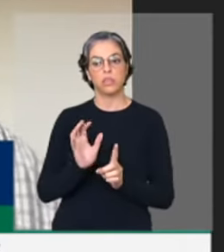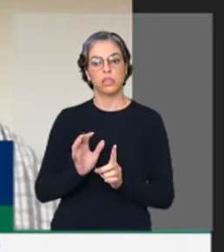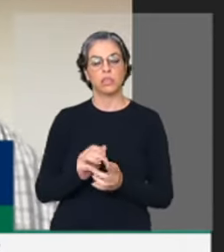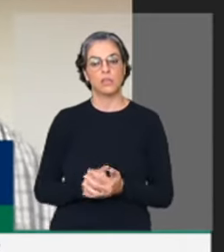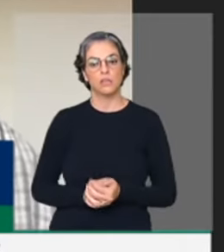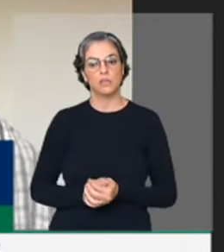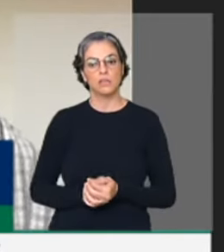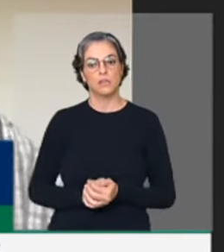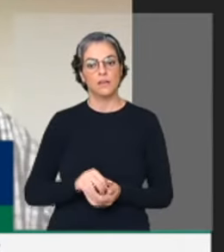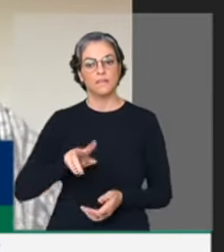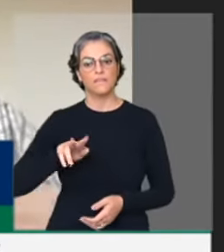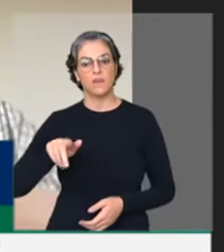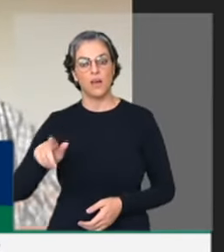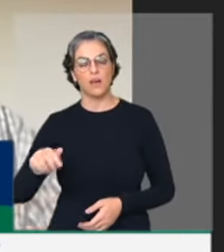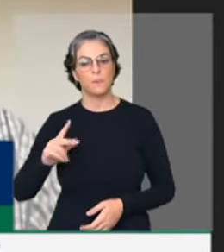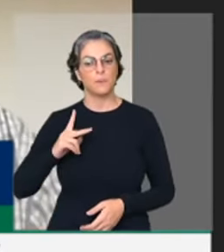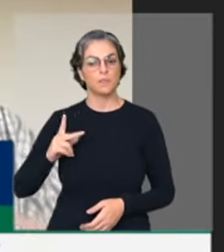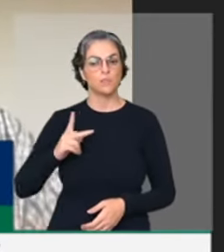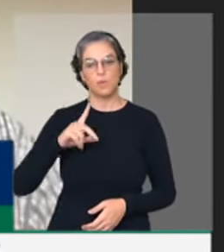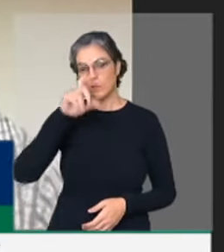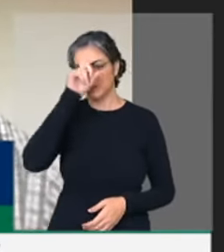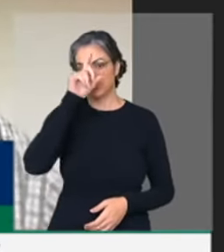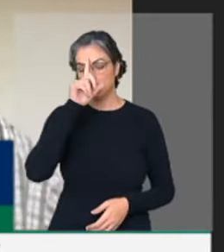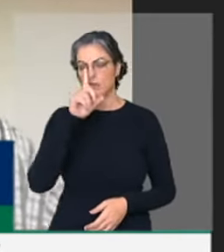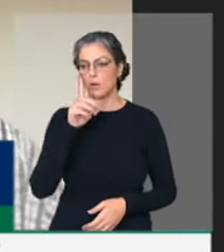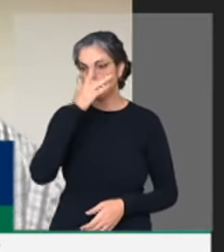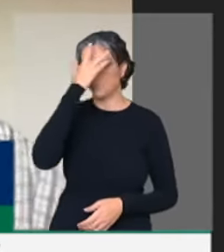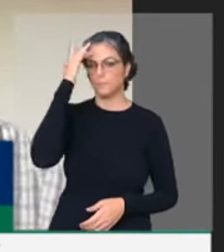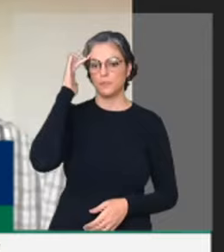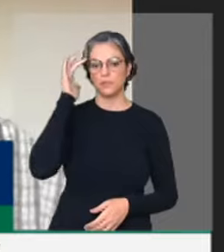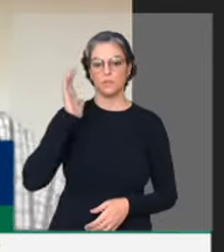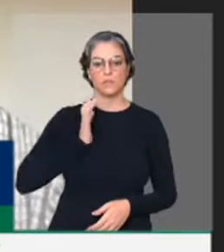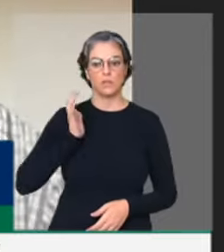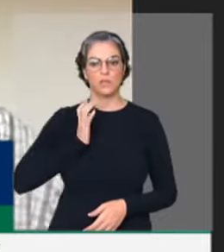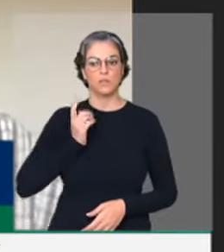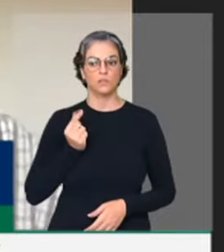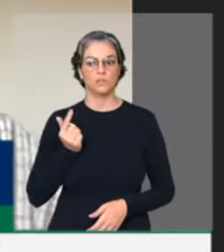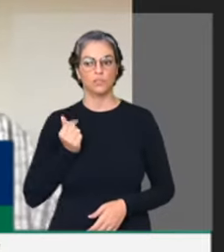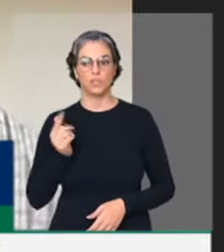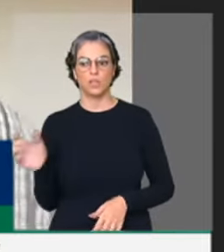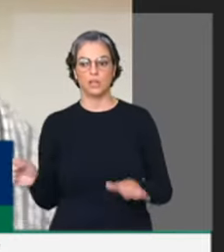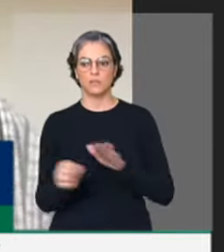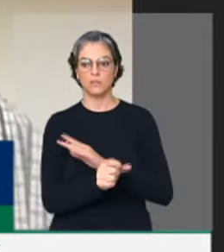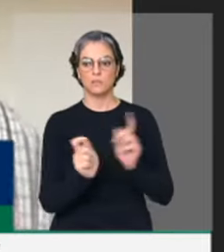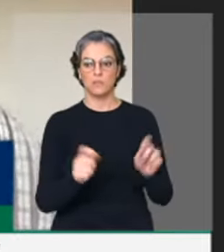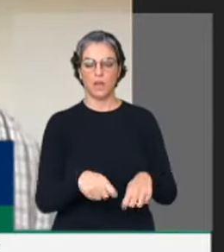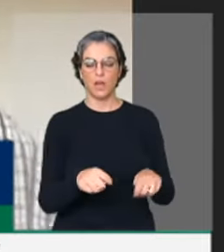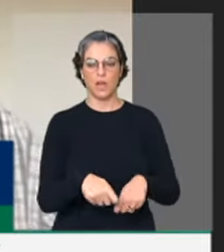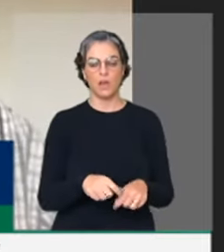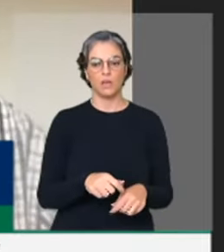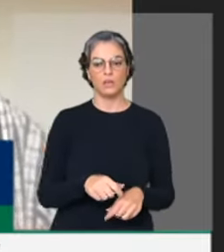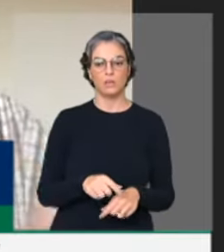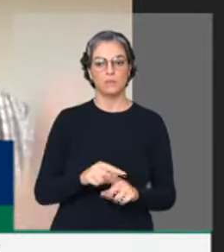PARA AQUELES QUE TENHAM PODER ECONÔMICO, GRANA, EM DETRIMENTO DA NECESSIDADE. A NOSSA DEFESA SEMPRE FOI O ATENDIMENTO TEM QUE SER FEITO